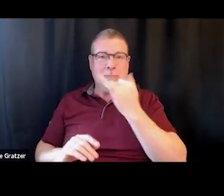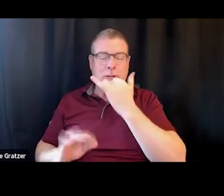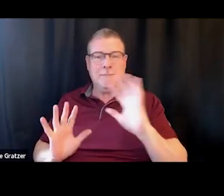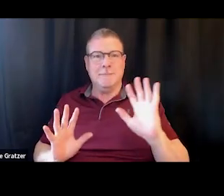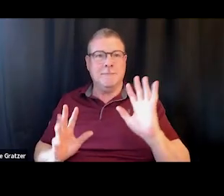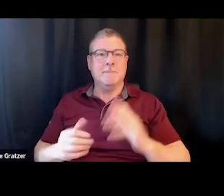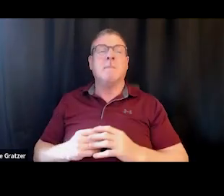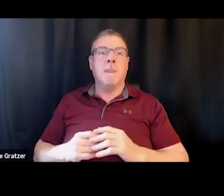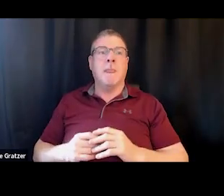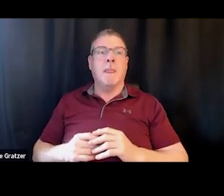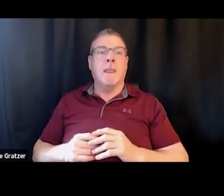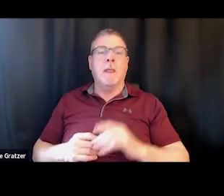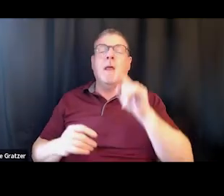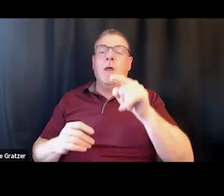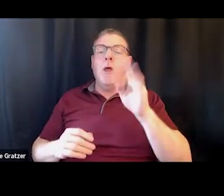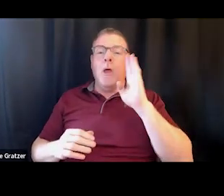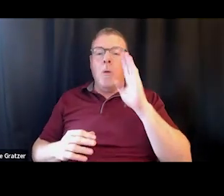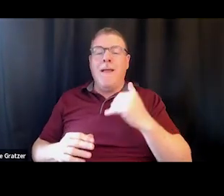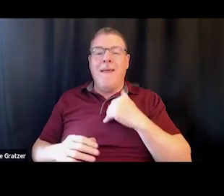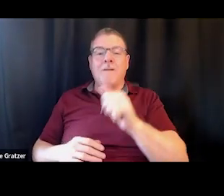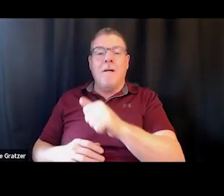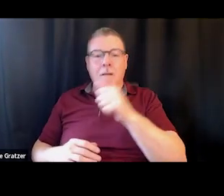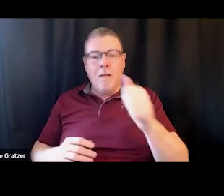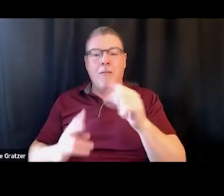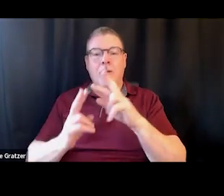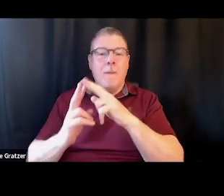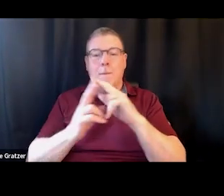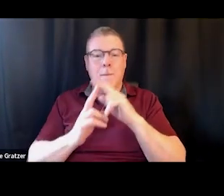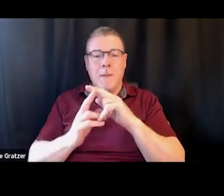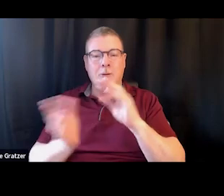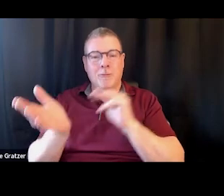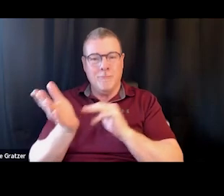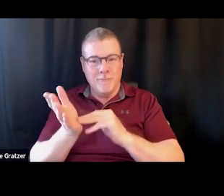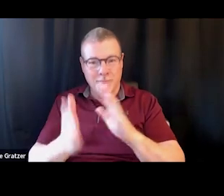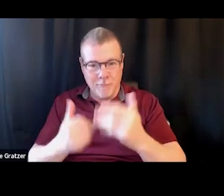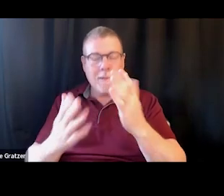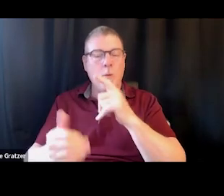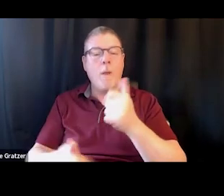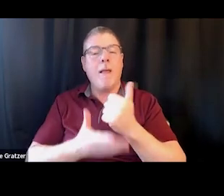Van a querer identificar algunos proveedores asociados que puedan ayudar a dar seguimiento a esa evaluación de lesión cerebral.